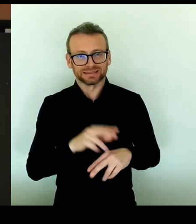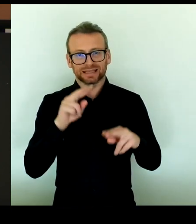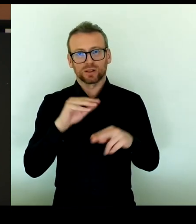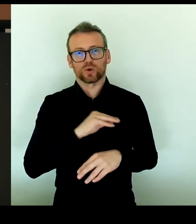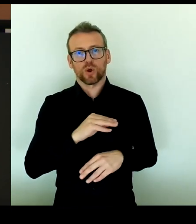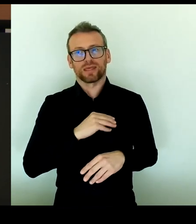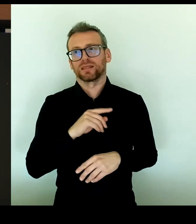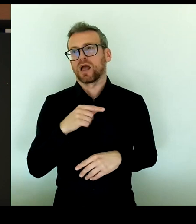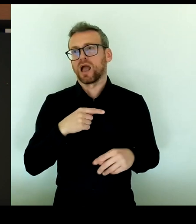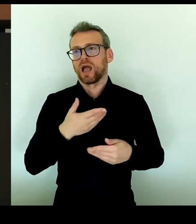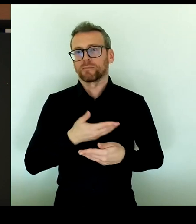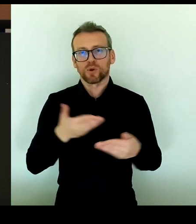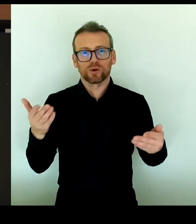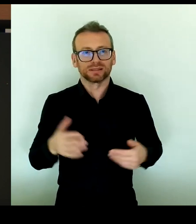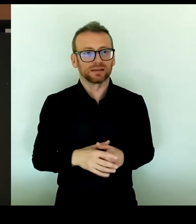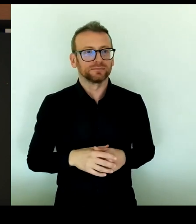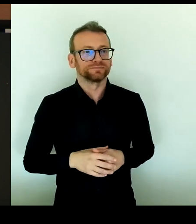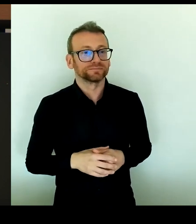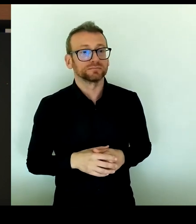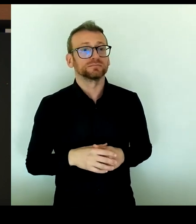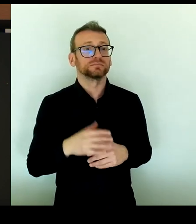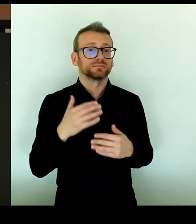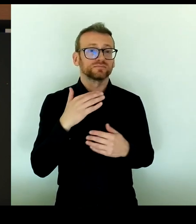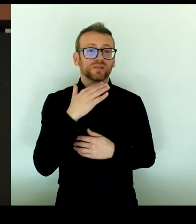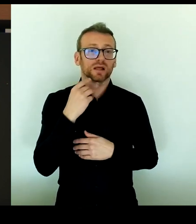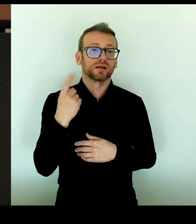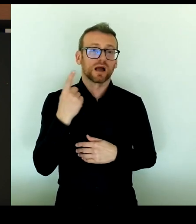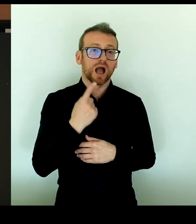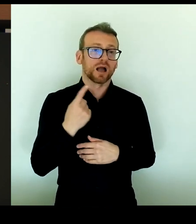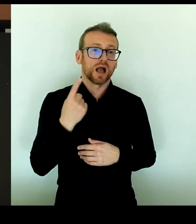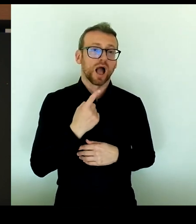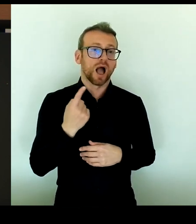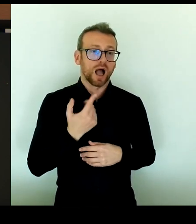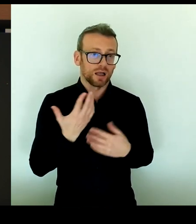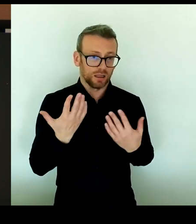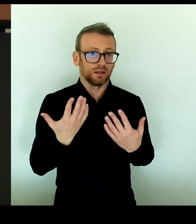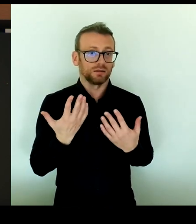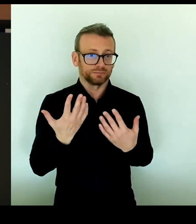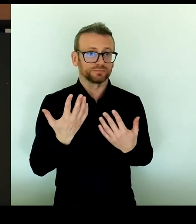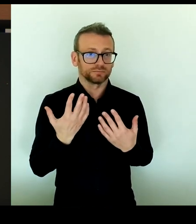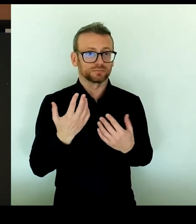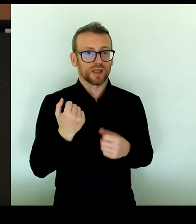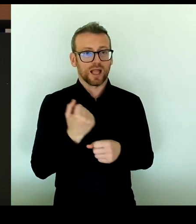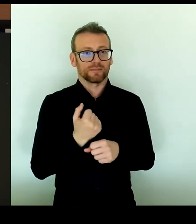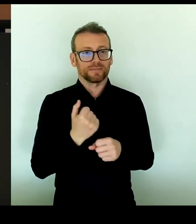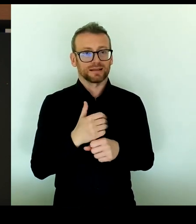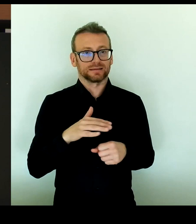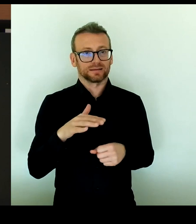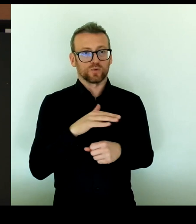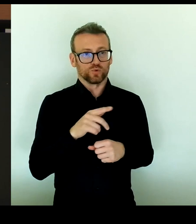Deshalb haben wir hier in diesem Parlament die Gründung einer landeseigenen GmbH beschlossen und mit Haushaltsmitteln